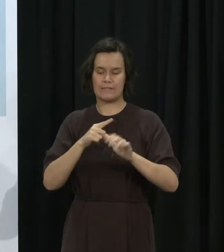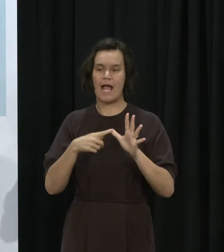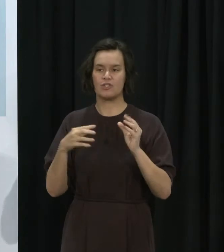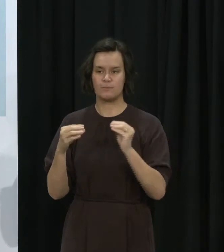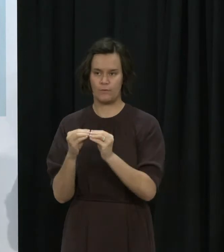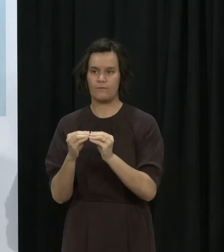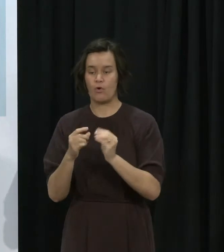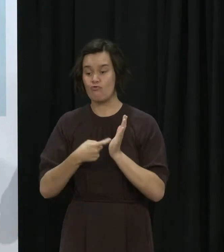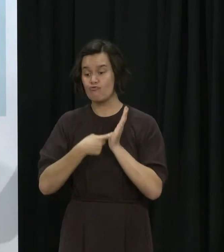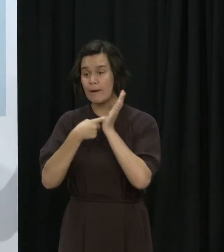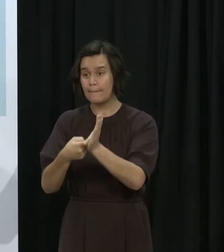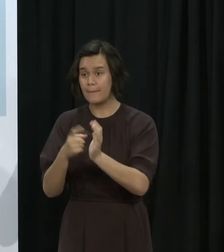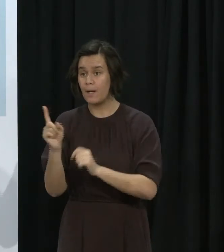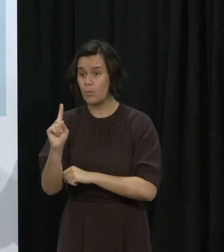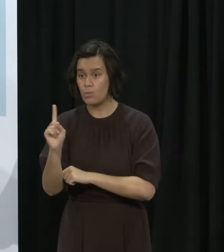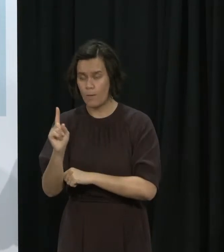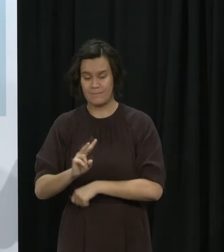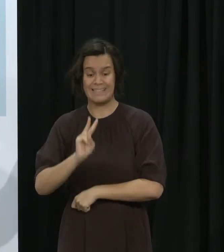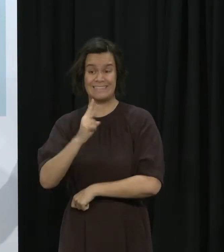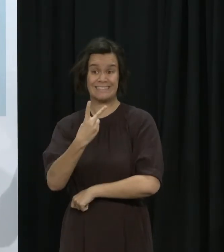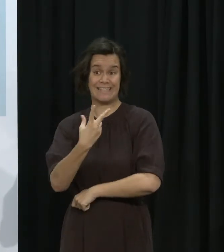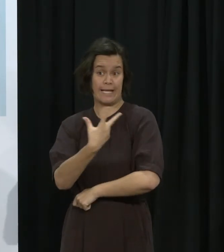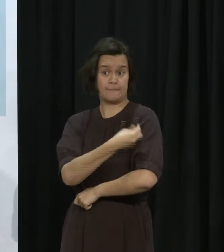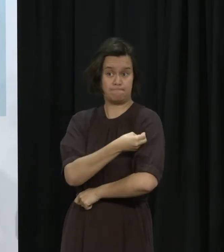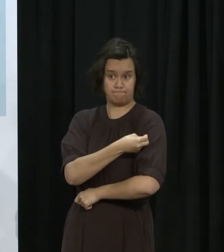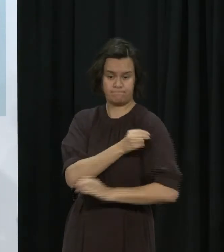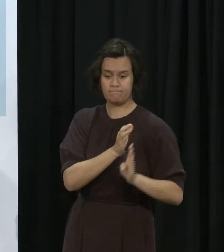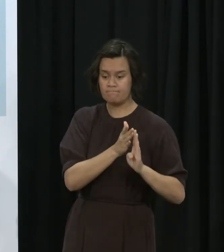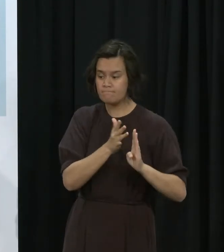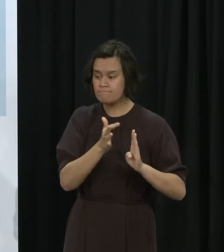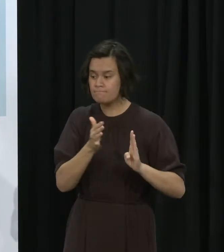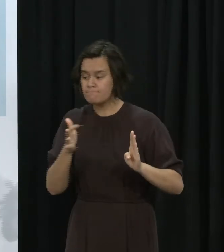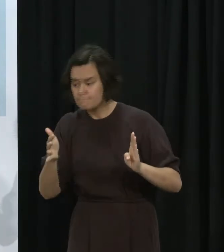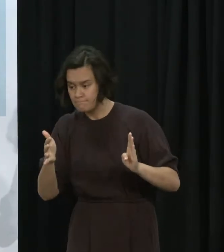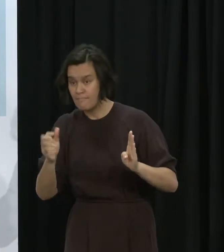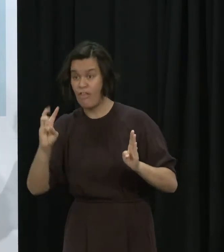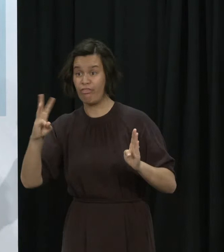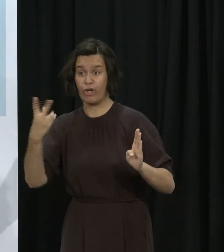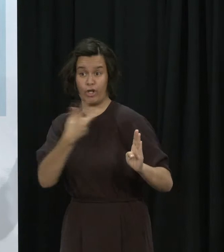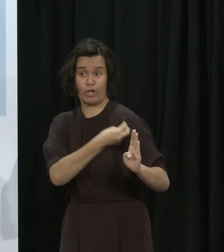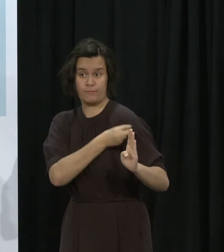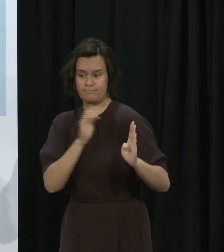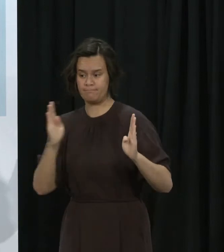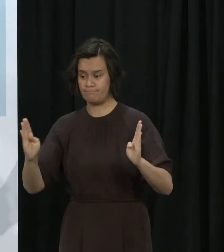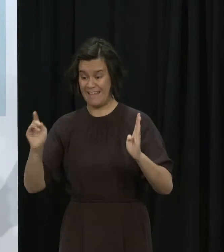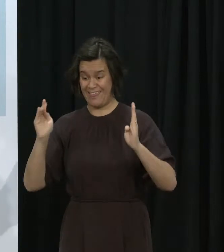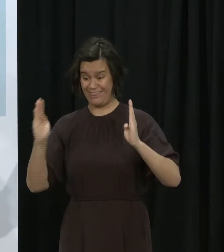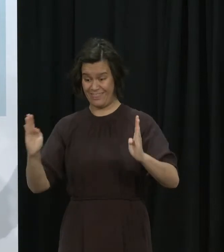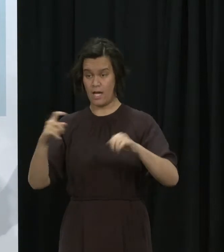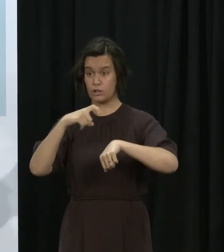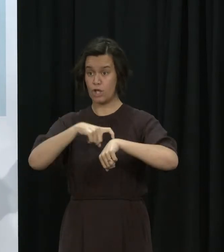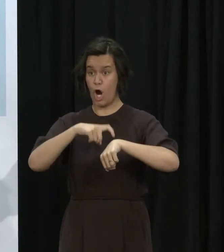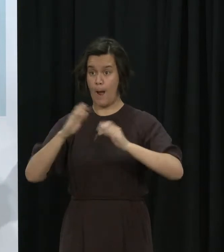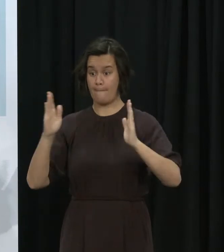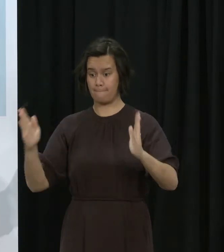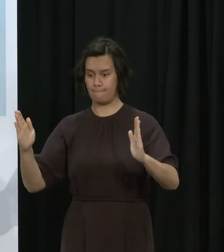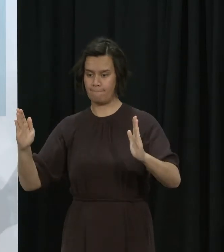korero a te minita, in. Te marama o nga wheako ki tawahi